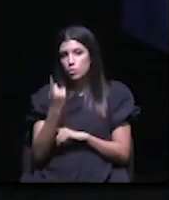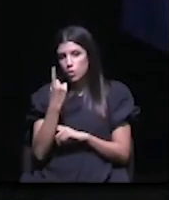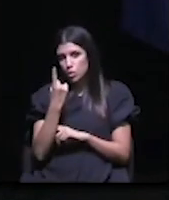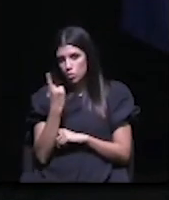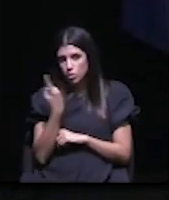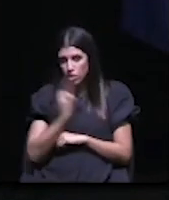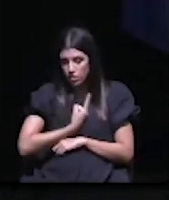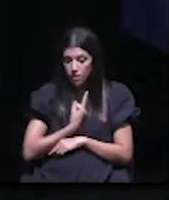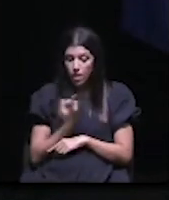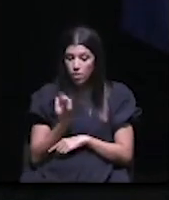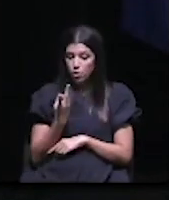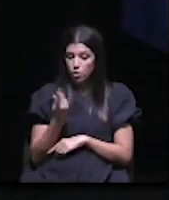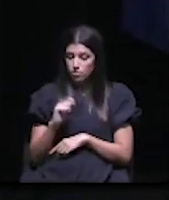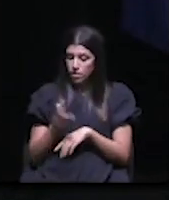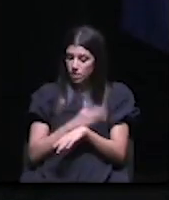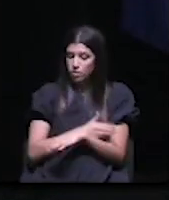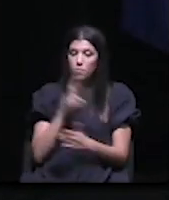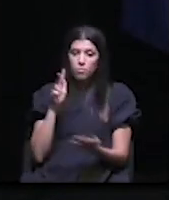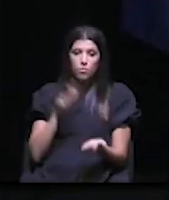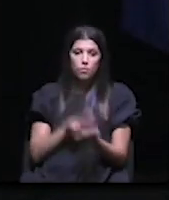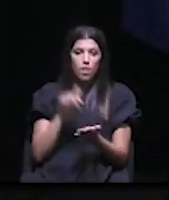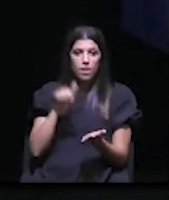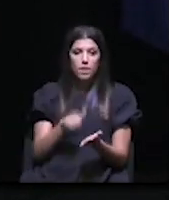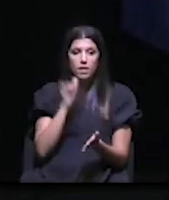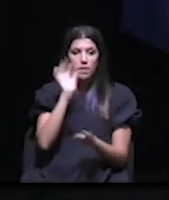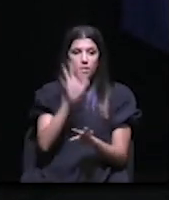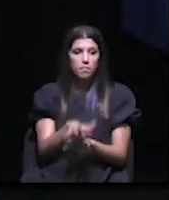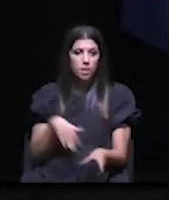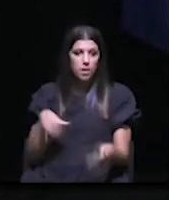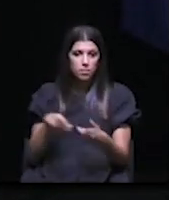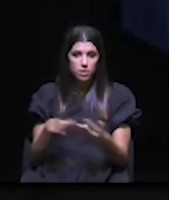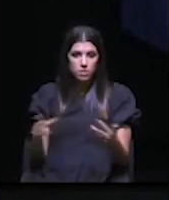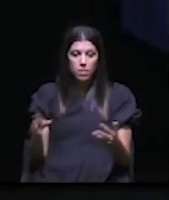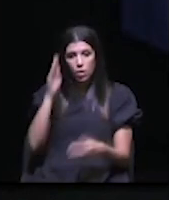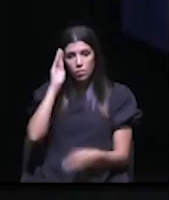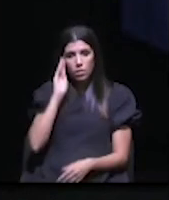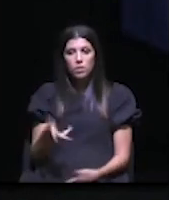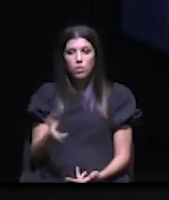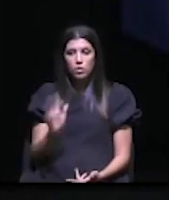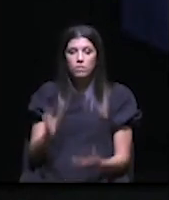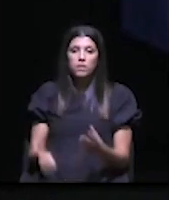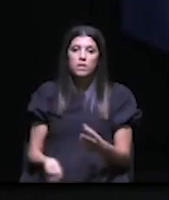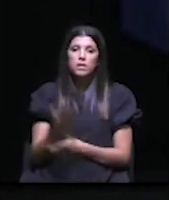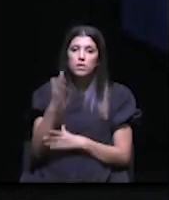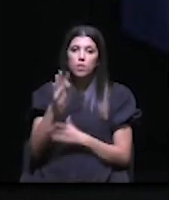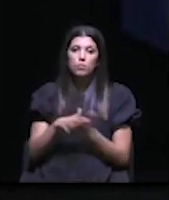Há dois meses foi também aprovada aqui na Assembleia Municipal uma recomendação do LIVRE pela criação do programa Veredas de Lisboa,